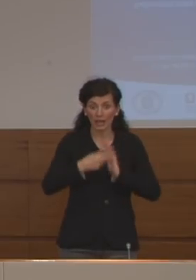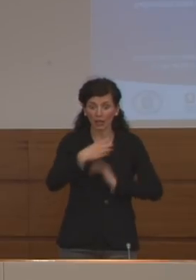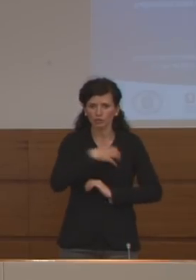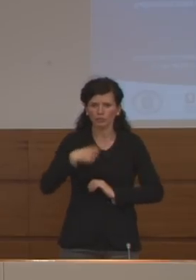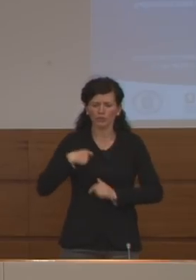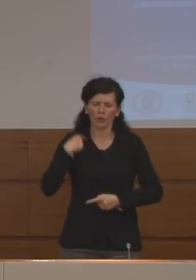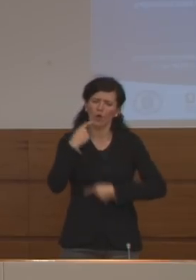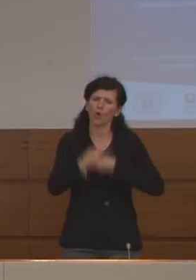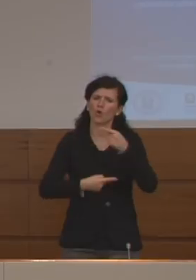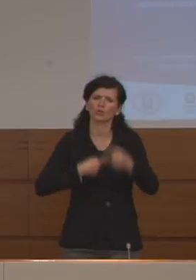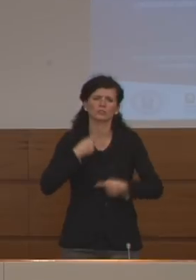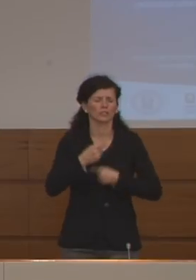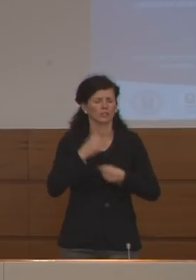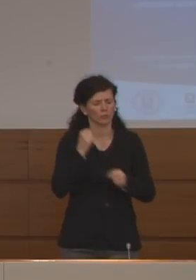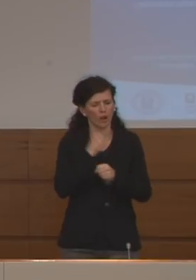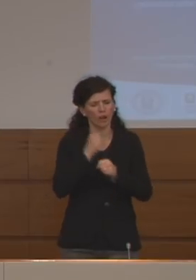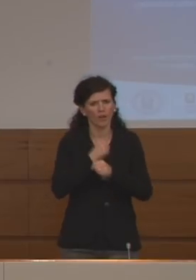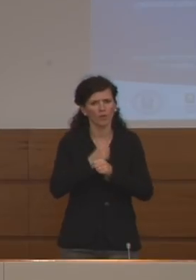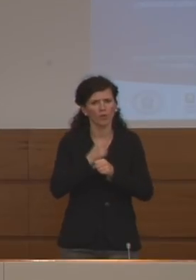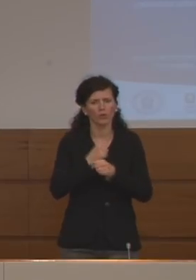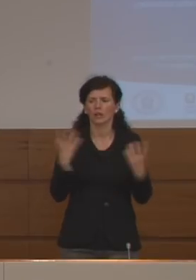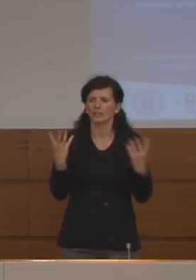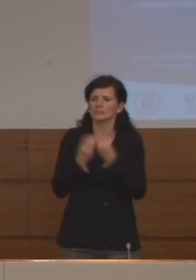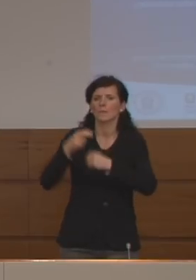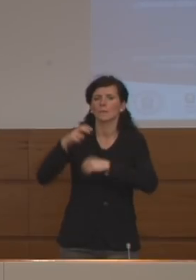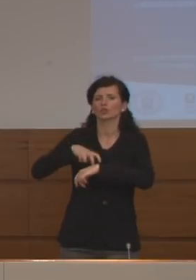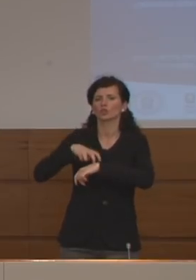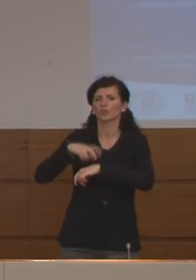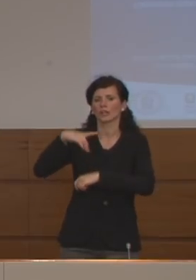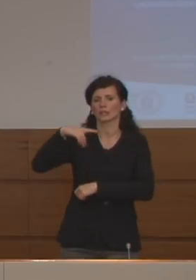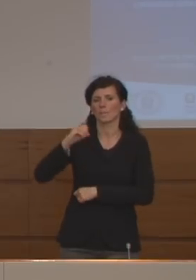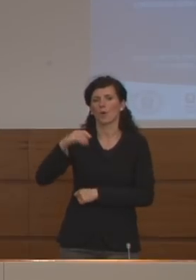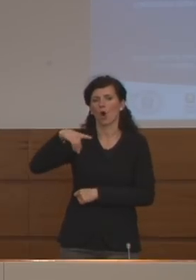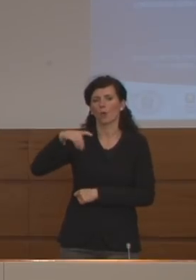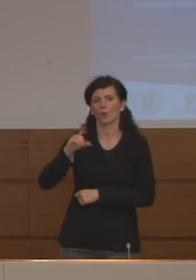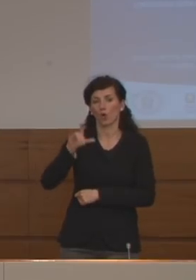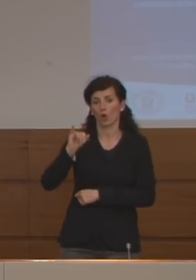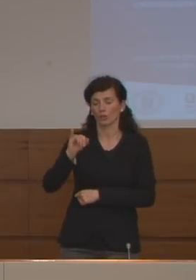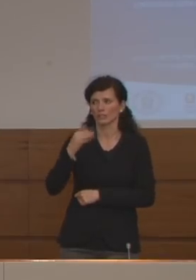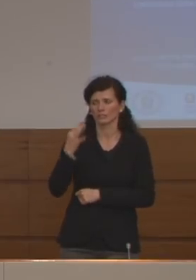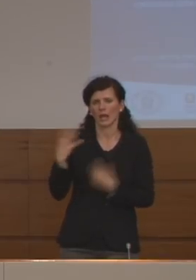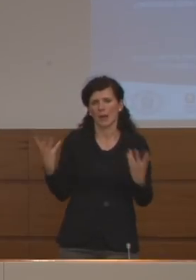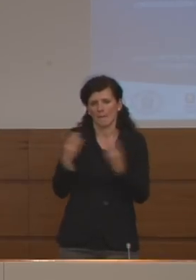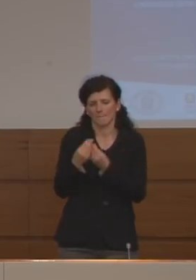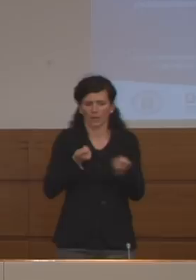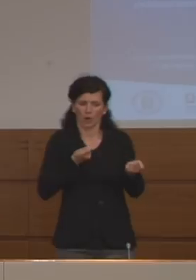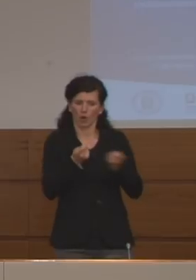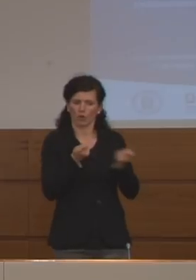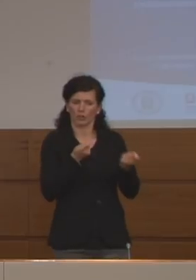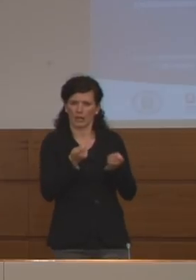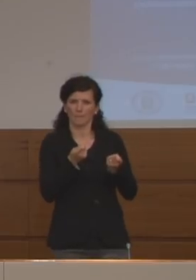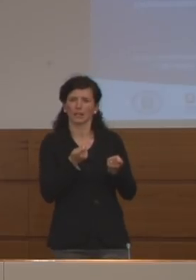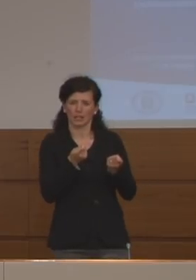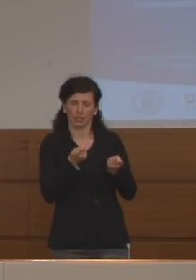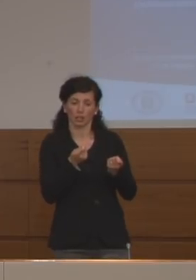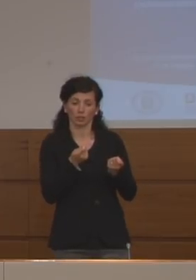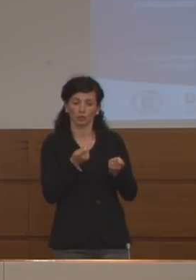coordinamento della Dottoressa Popoli. E altri studi sono in attesa di una